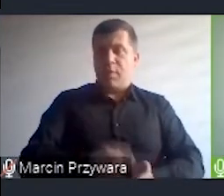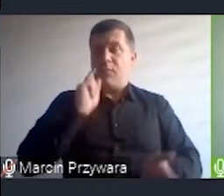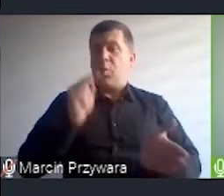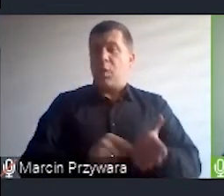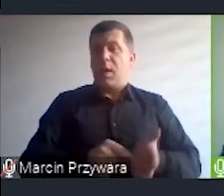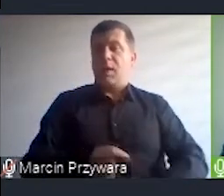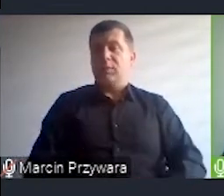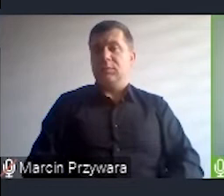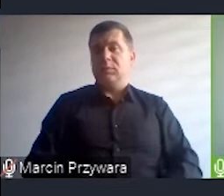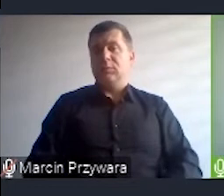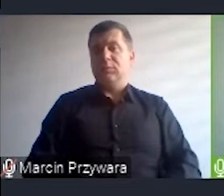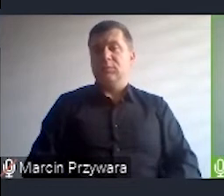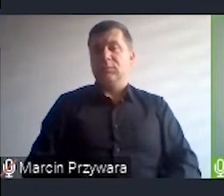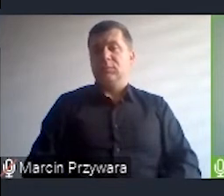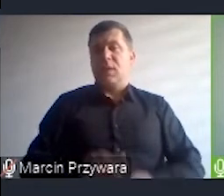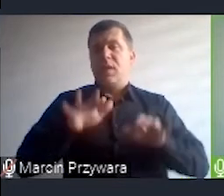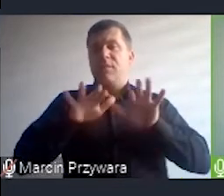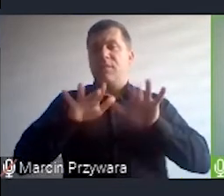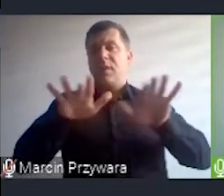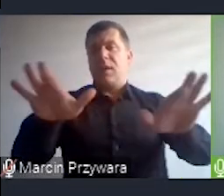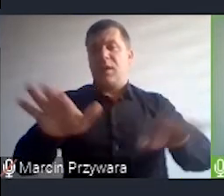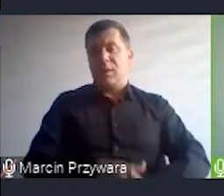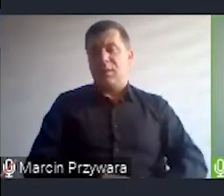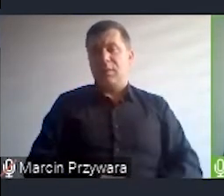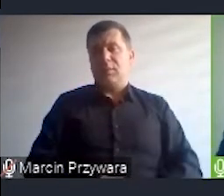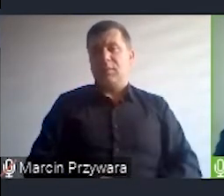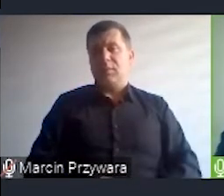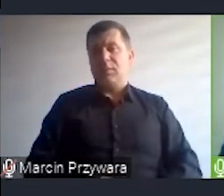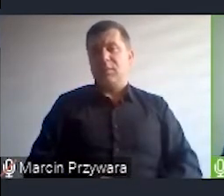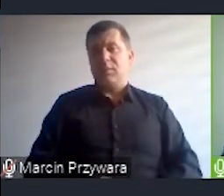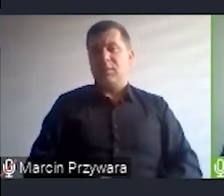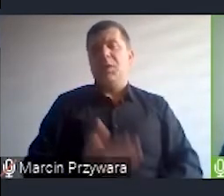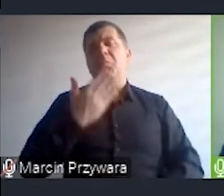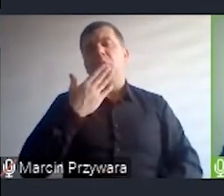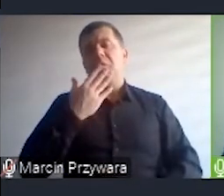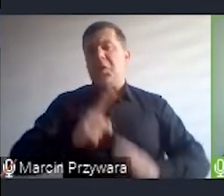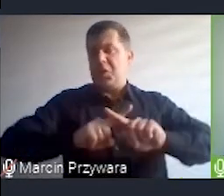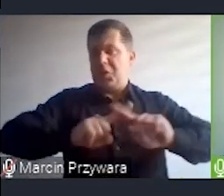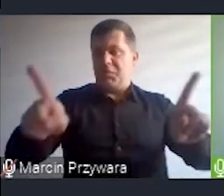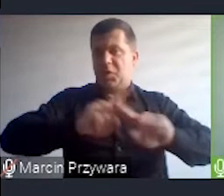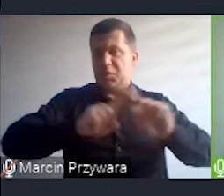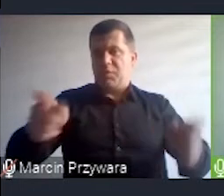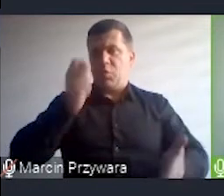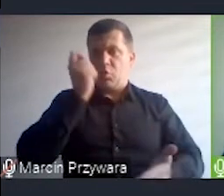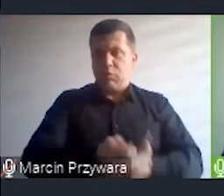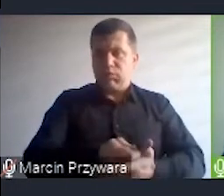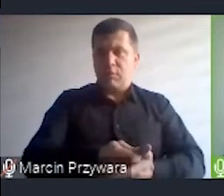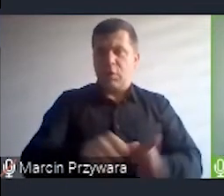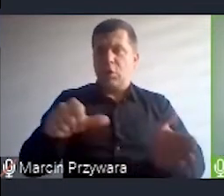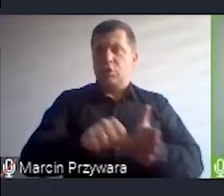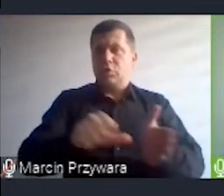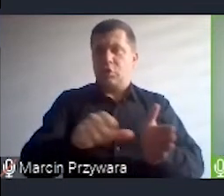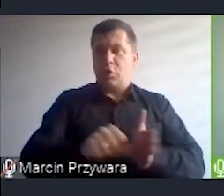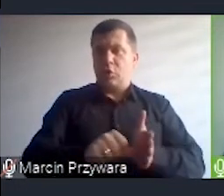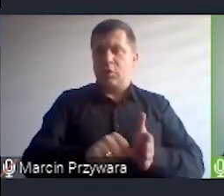Po wielu mówi o tym, że nie wolo kupować środków wspomagających,